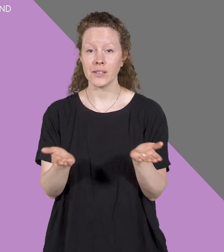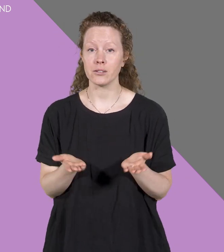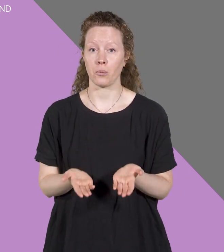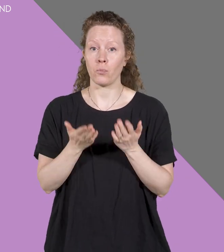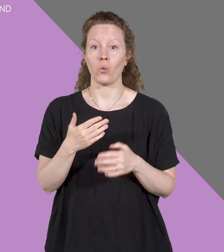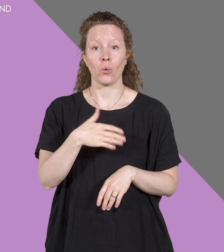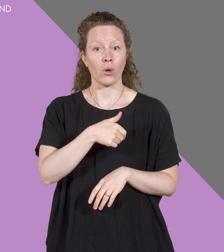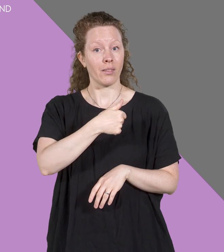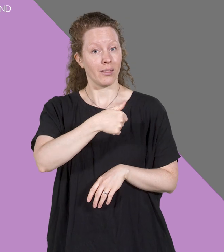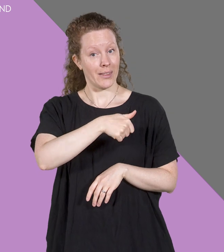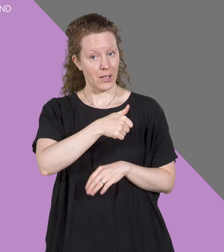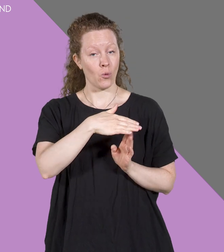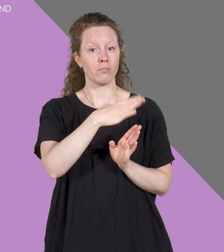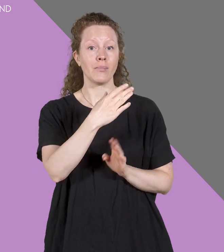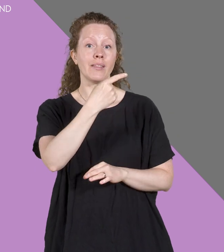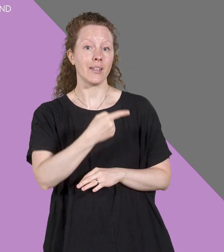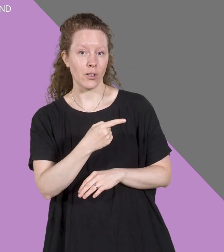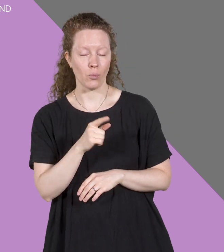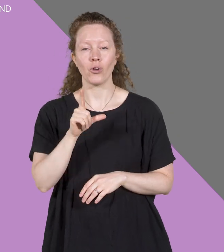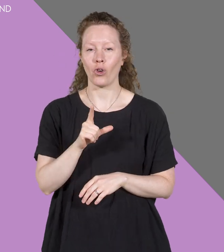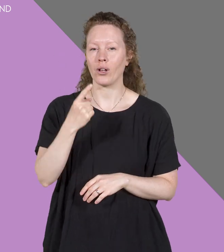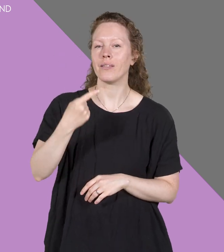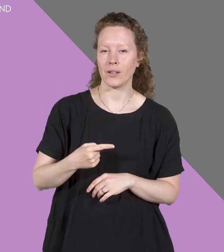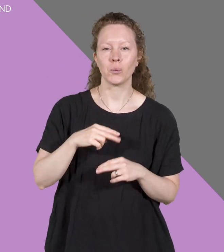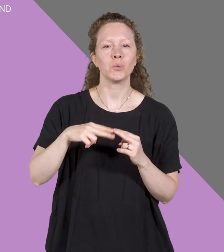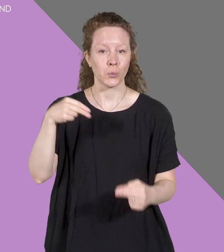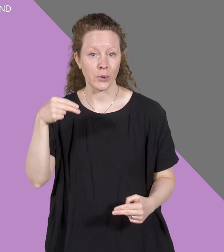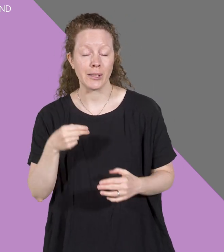mellan klockan 9 och 10 lördagen den 10.6.